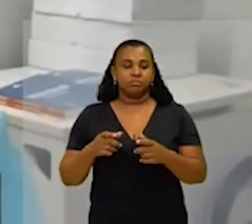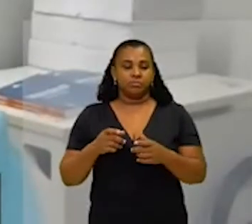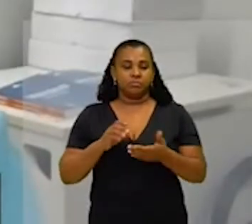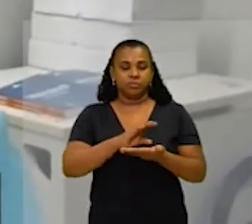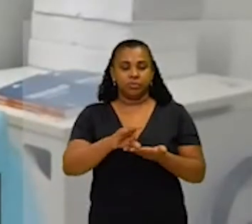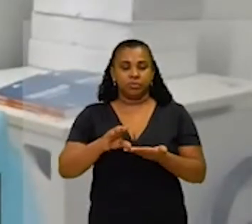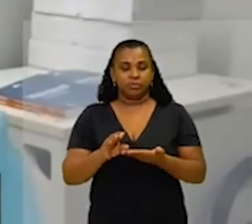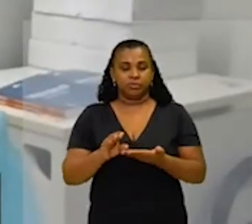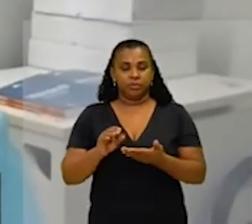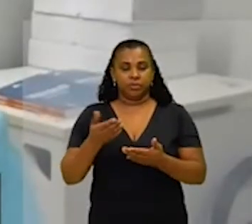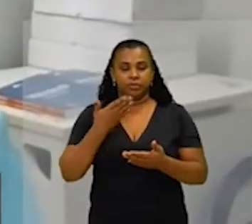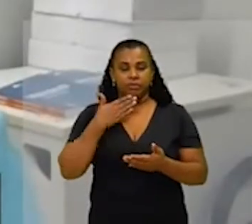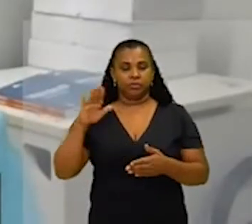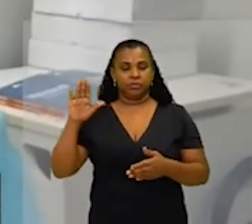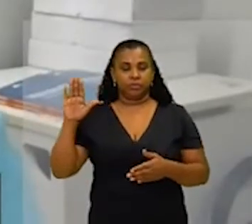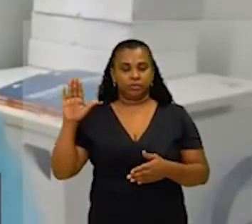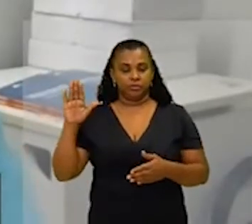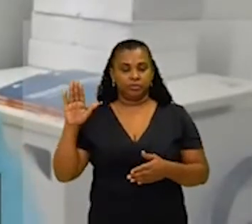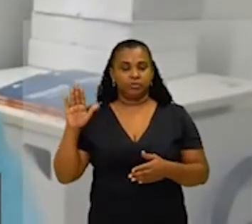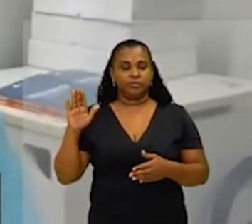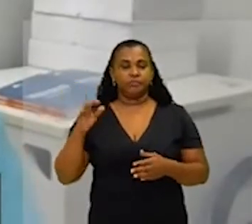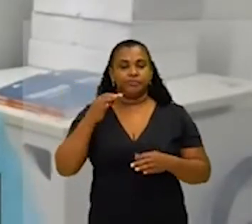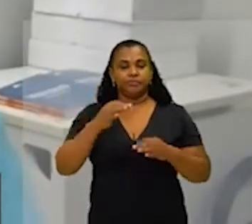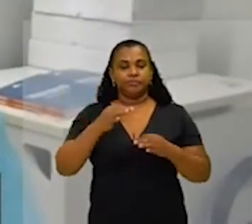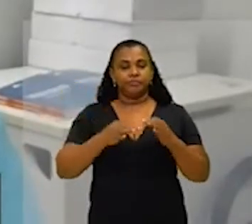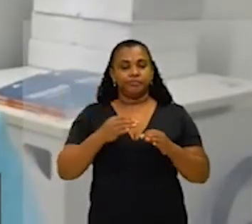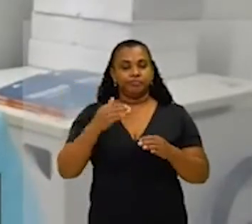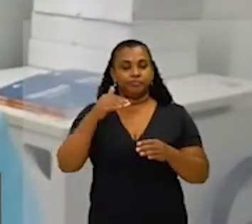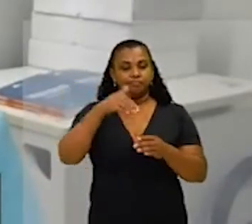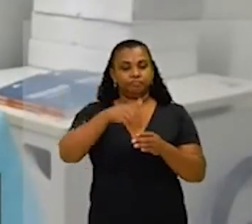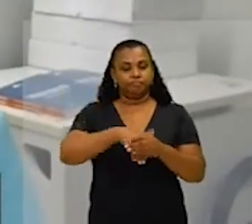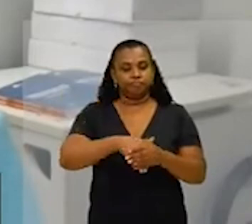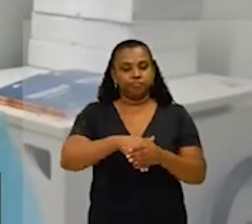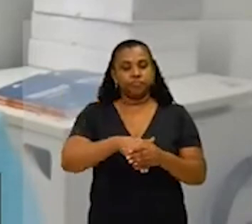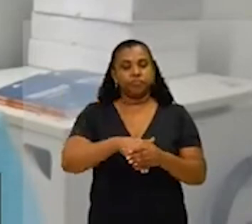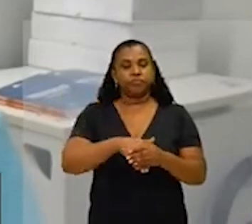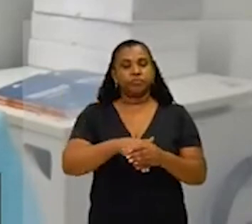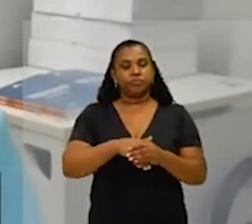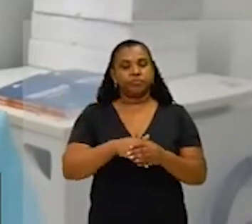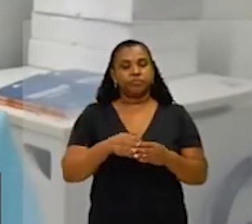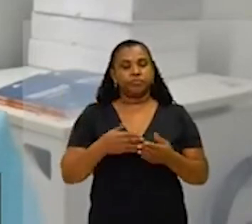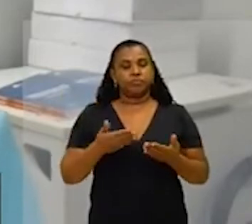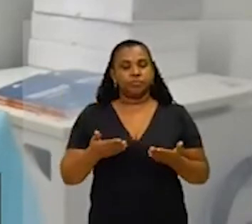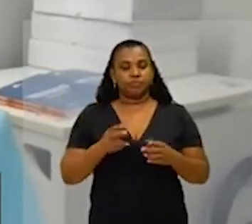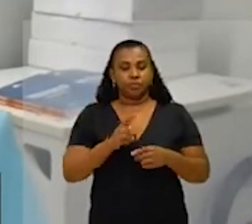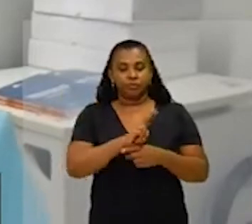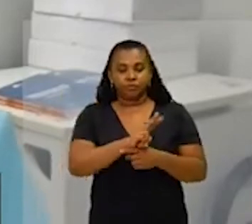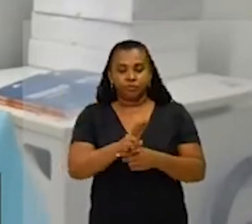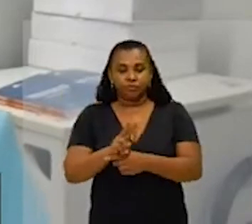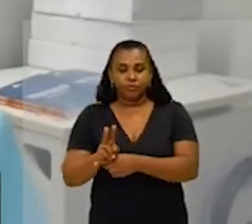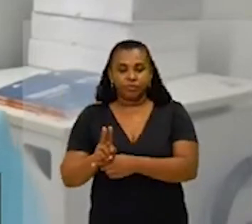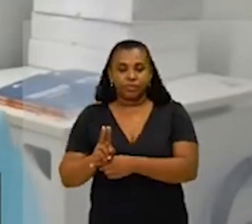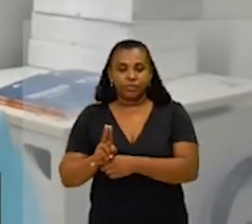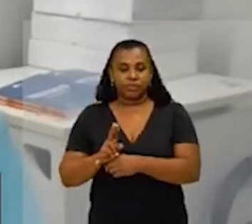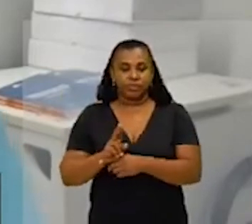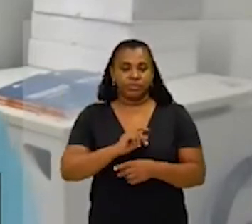e a justiça eleitoral cabe a fiscalização da distribuição de Seguros e de sua efetiva